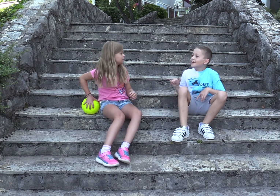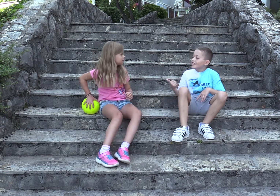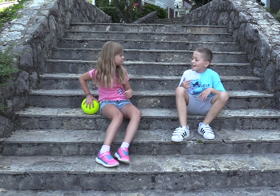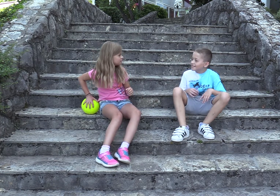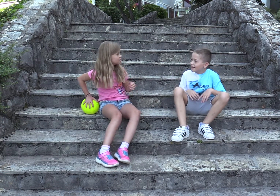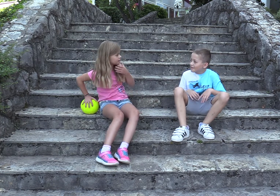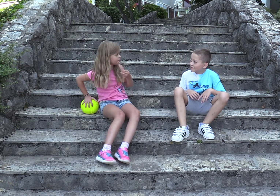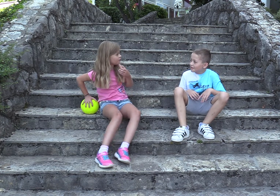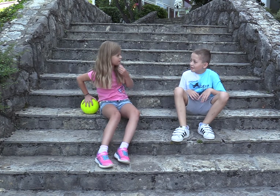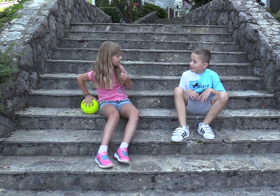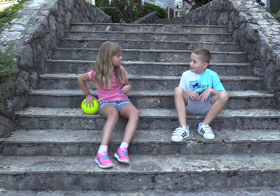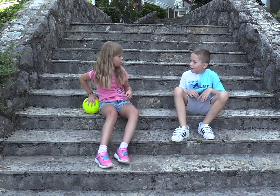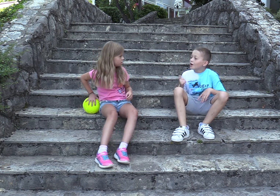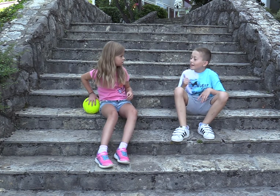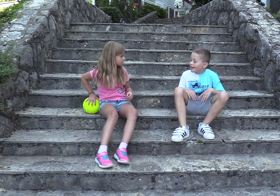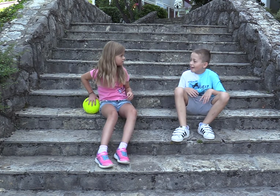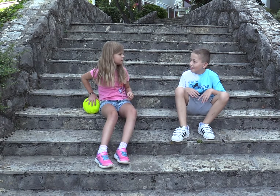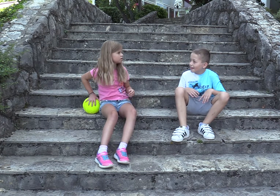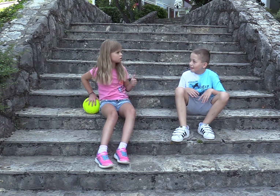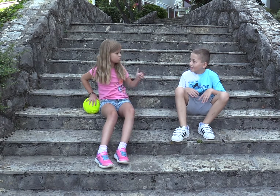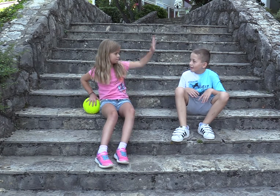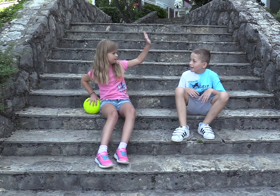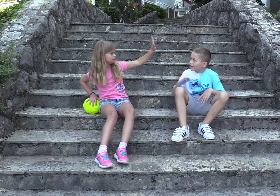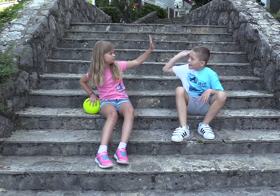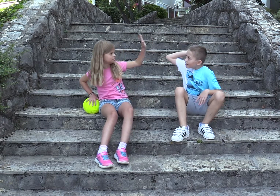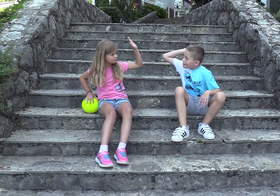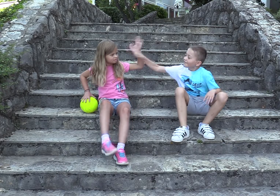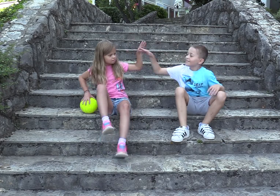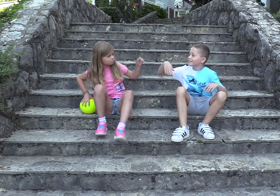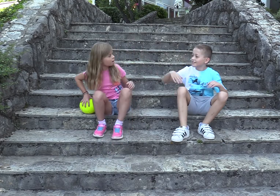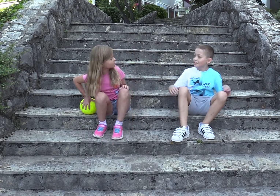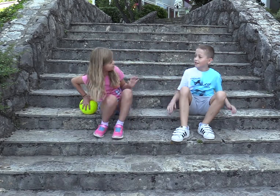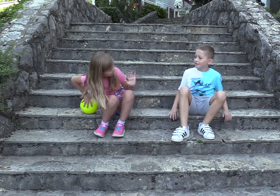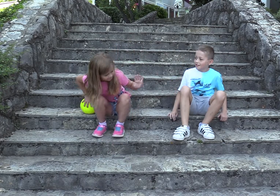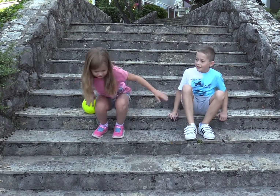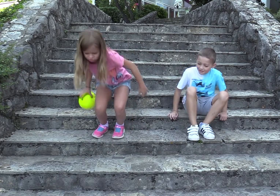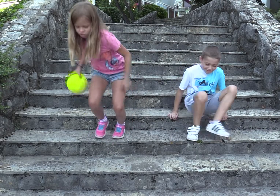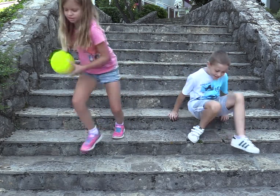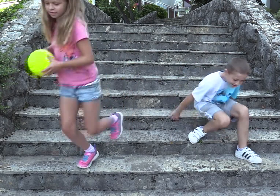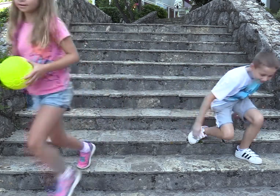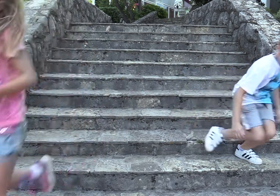Jesam. Jel ti bilo lijepo? Je! Super! Moram sada ići.